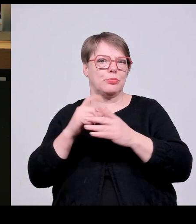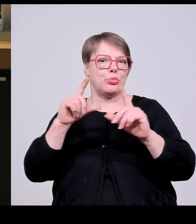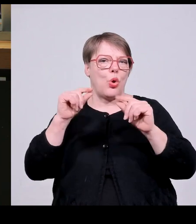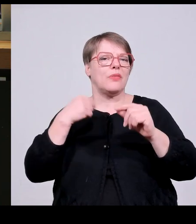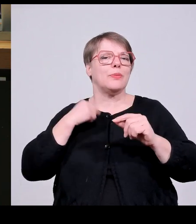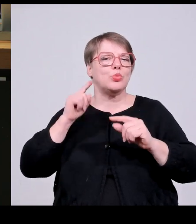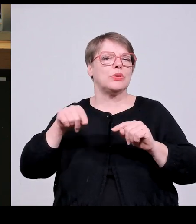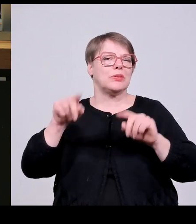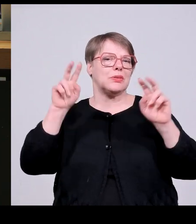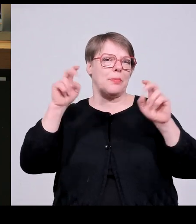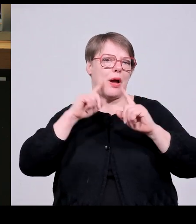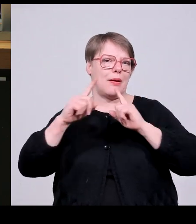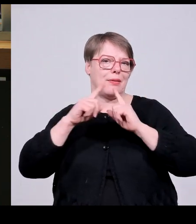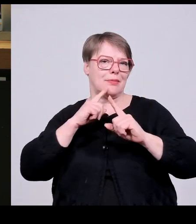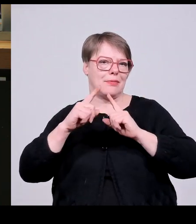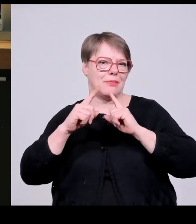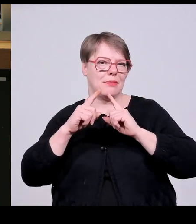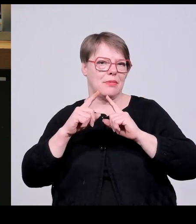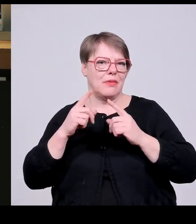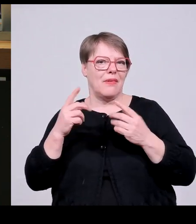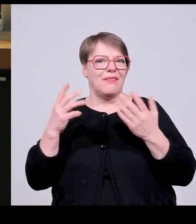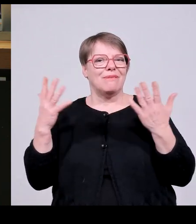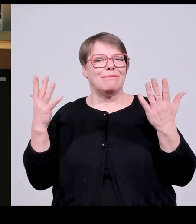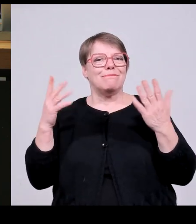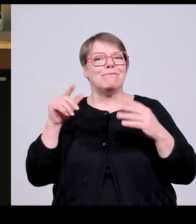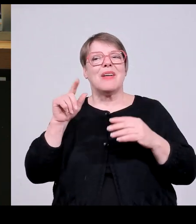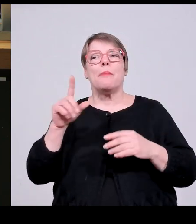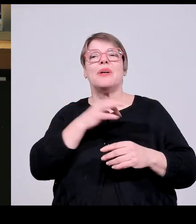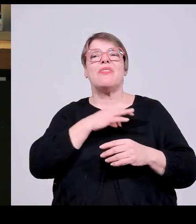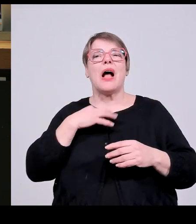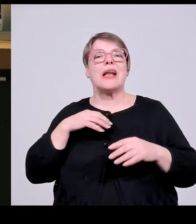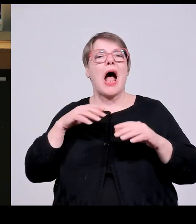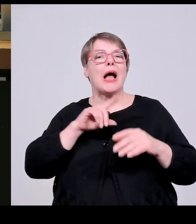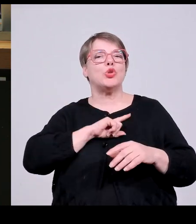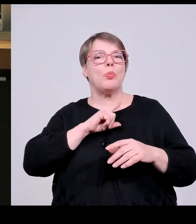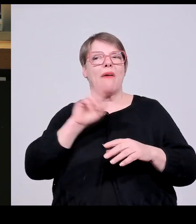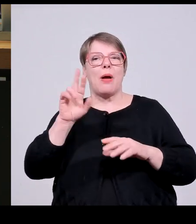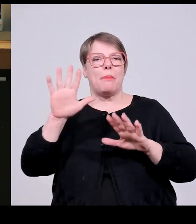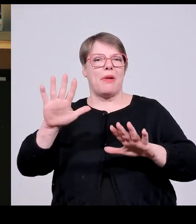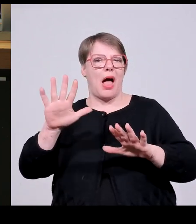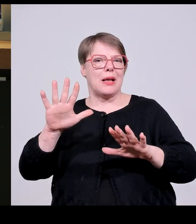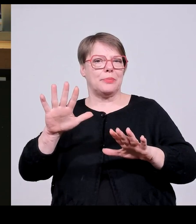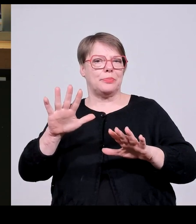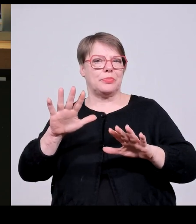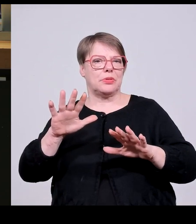Und dann müssen wir entschlossen diskutieren, wie wir diesen Weg hin zu einer Vorreiterrolle eine